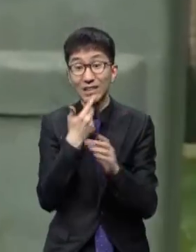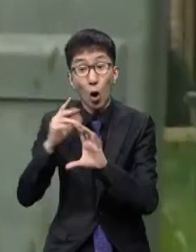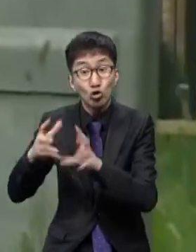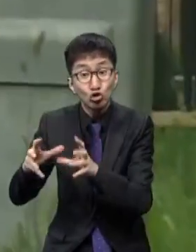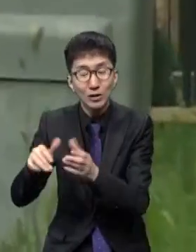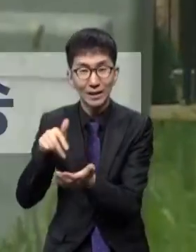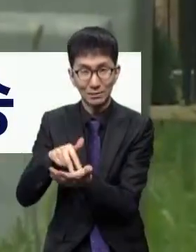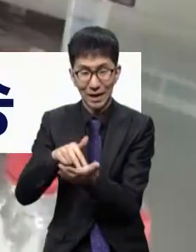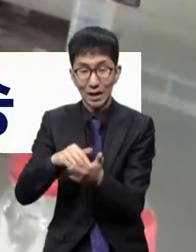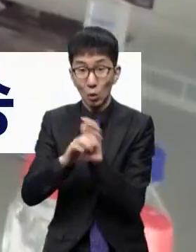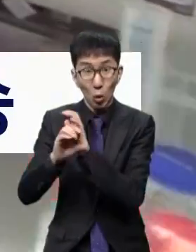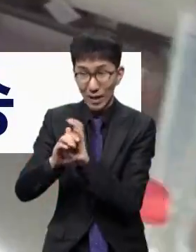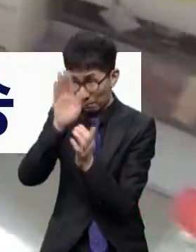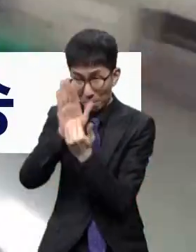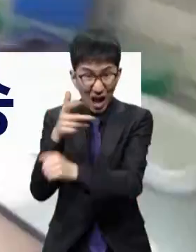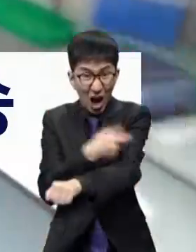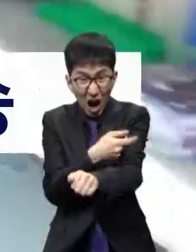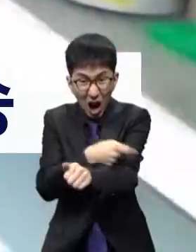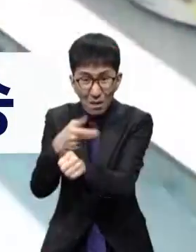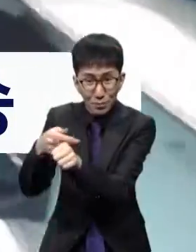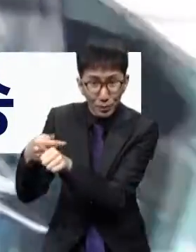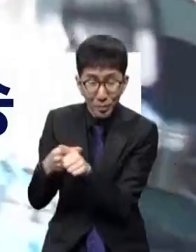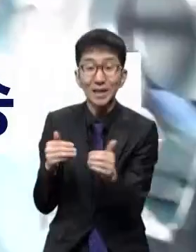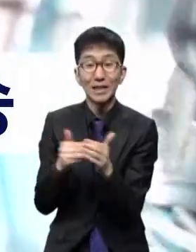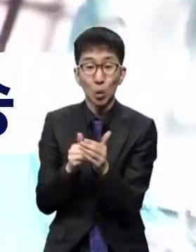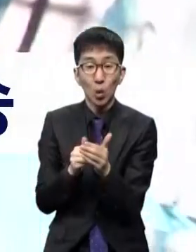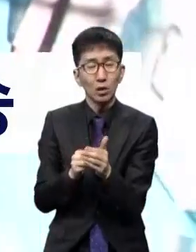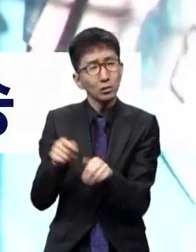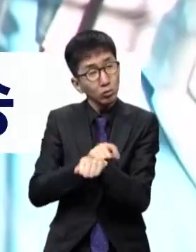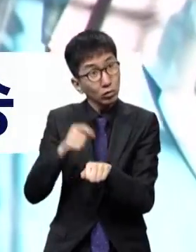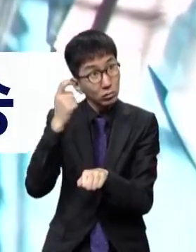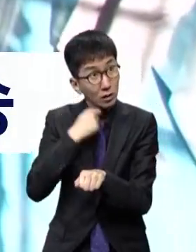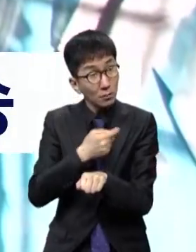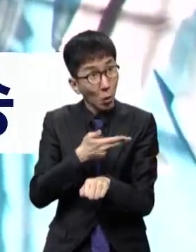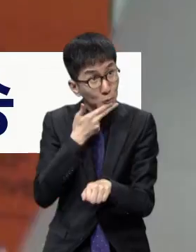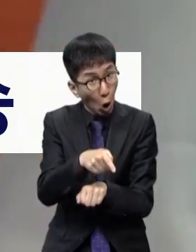무증상자들도 적극적으로 코로나 검사를 하도록 유도하기 위해 신속 검사 키트를